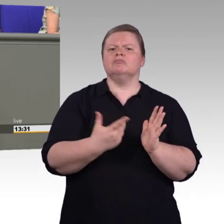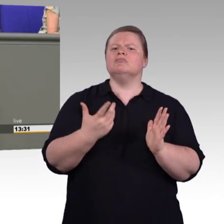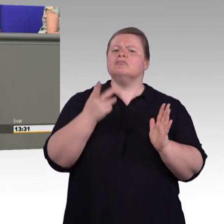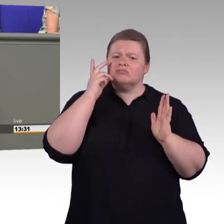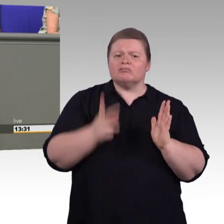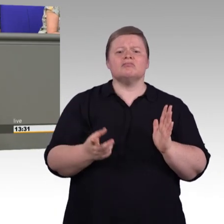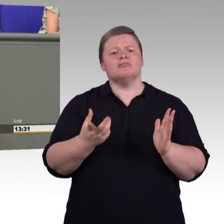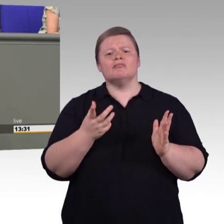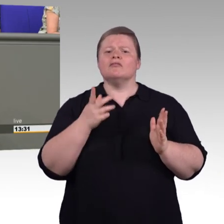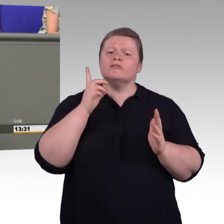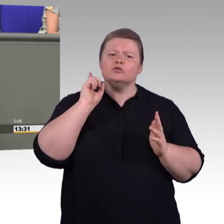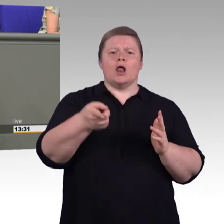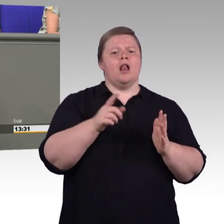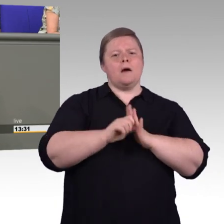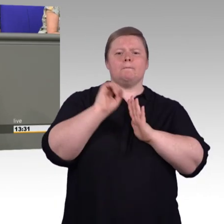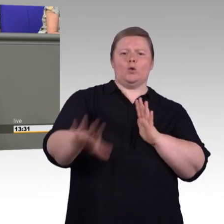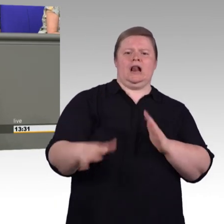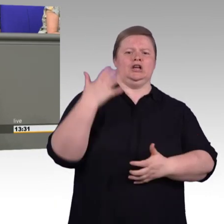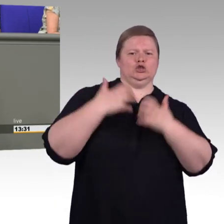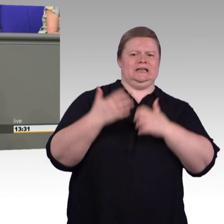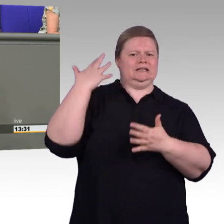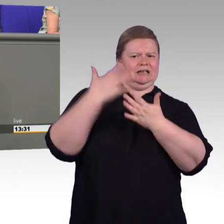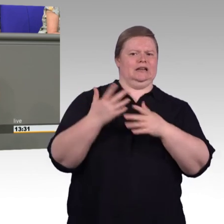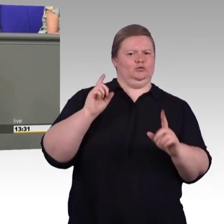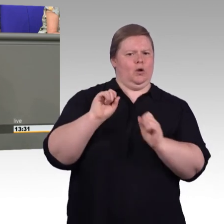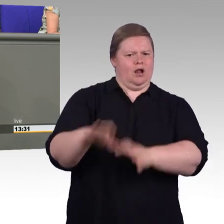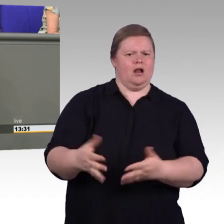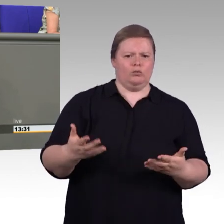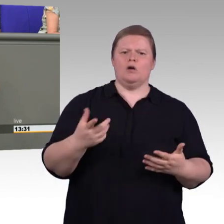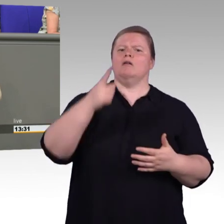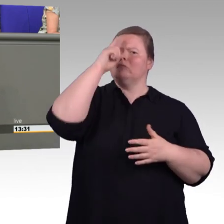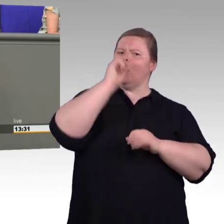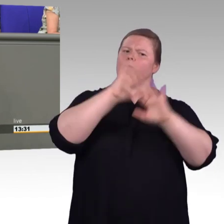und zur Stärkung des Staates und das wird mit uns nicht zu machen sein. (Beifall)